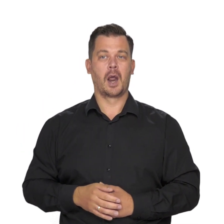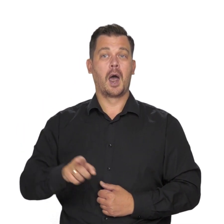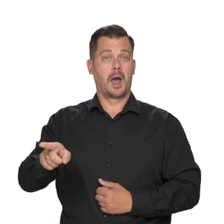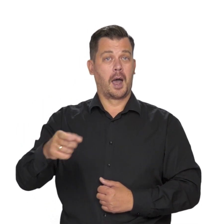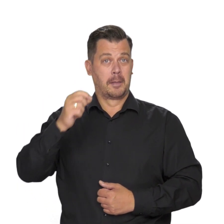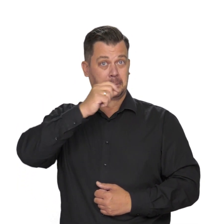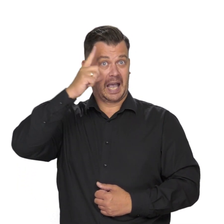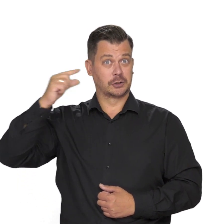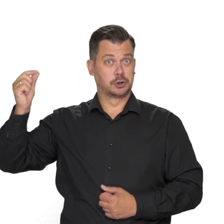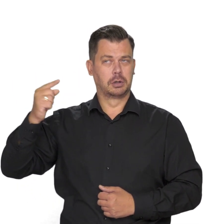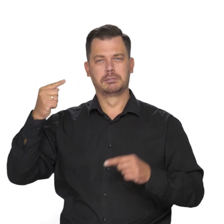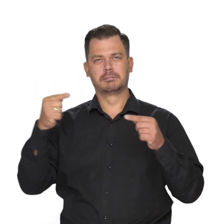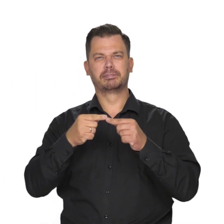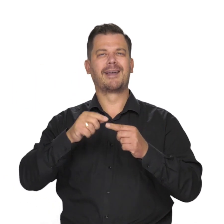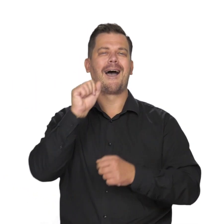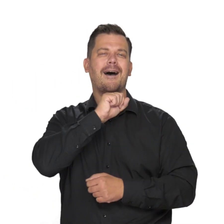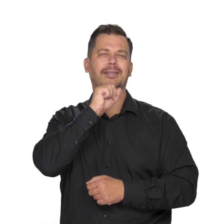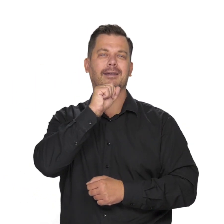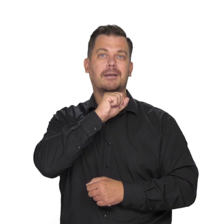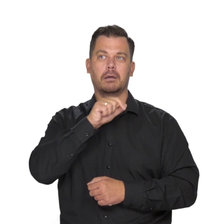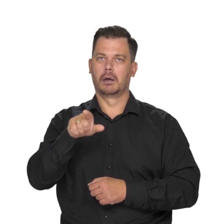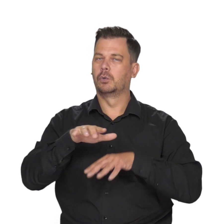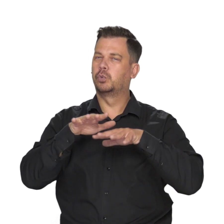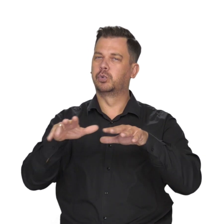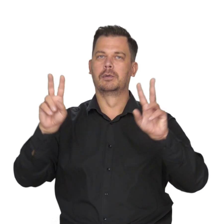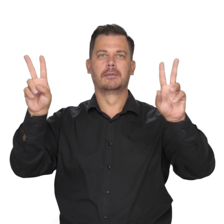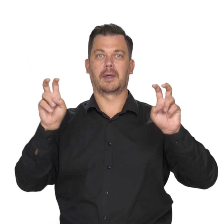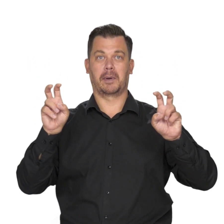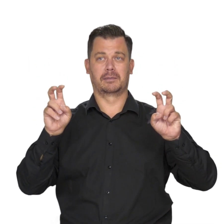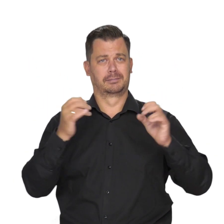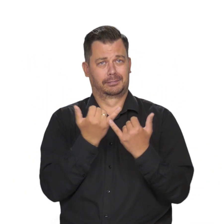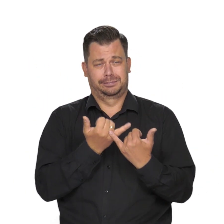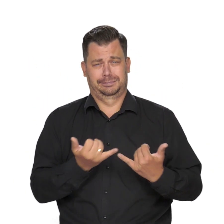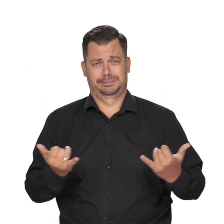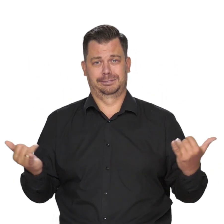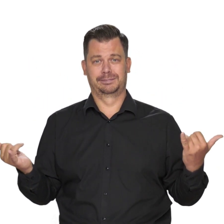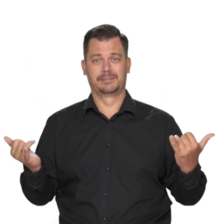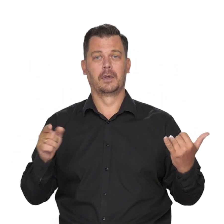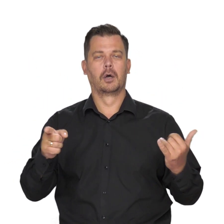Artysta często nawiązywał do antyku, choć spektrum podejmowanych przez niego tematów nie było szerokie –